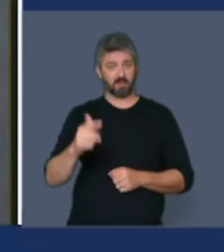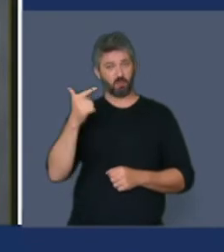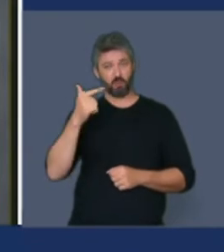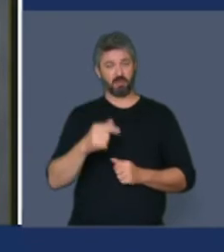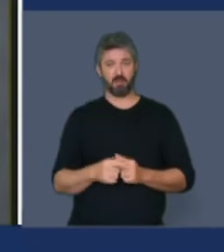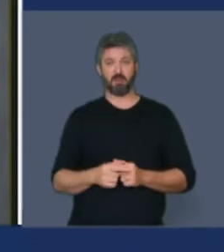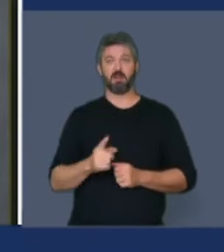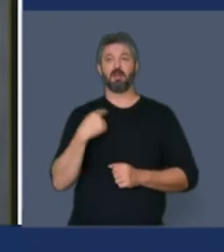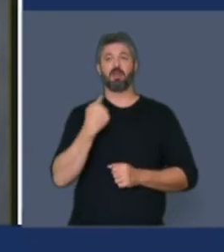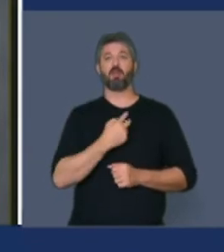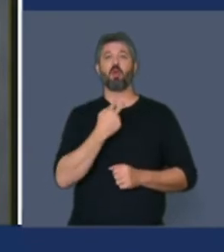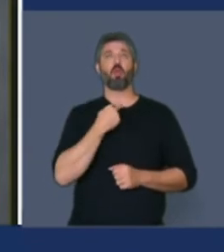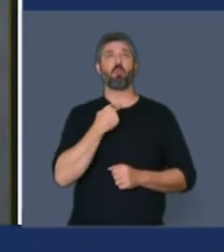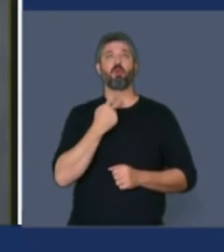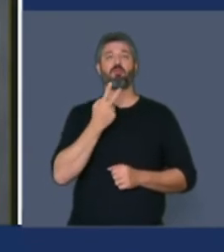SUAS CRIANÇAS, E NÃO PODEMOS DAR VALOR A UMA VIDA. A VIDA